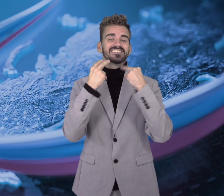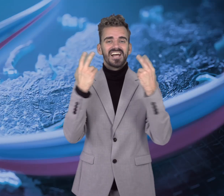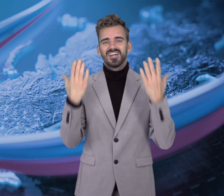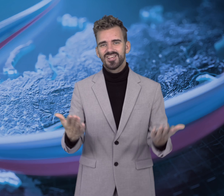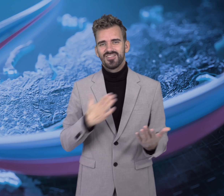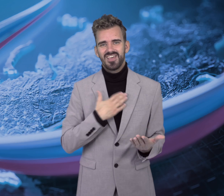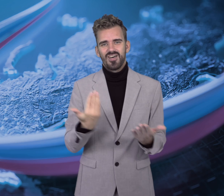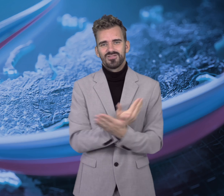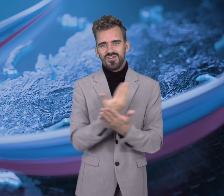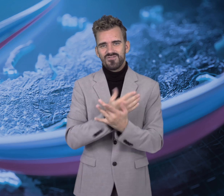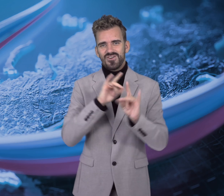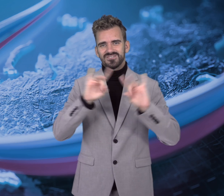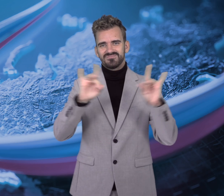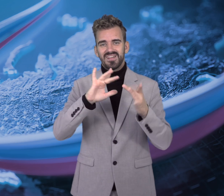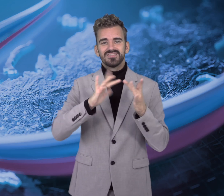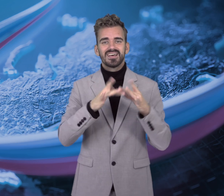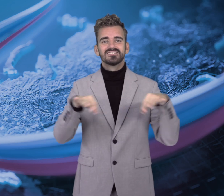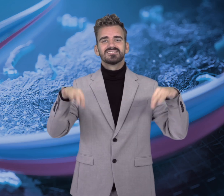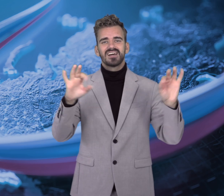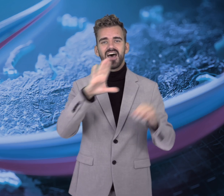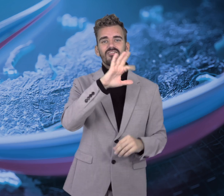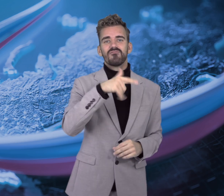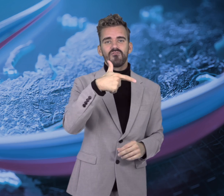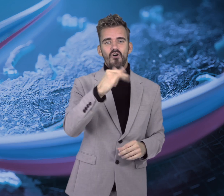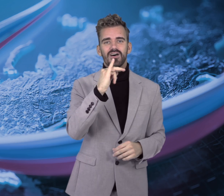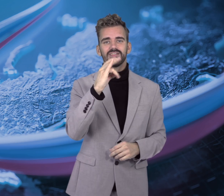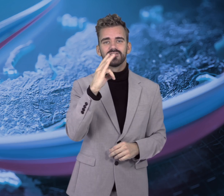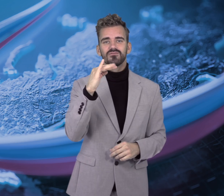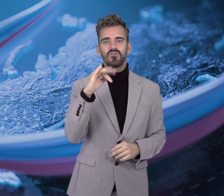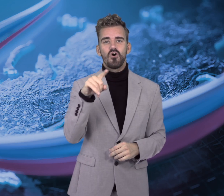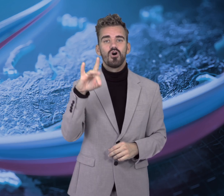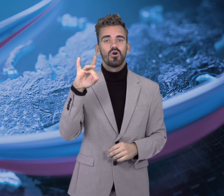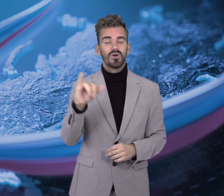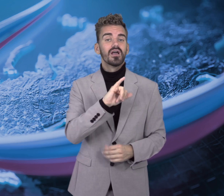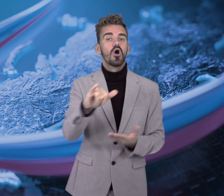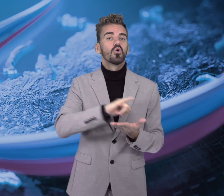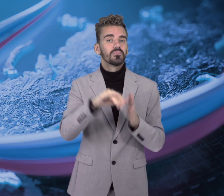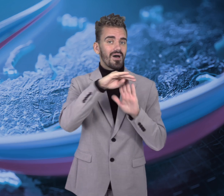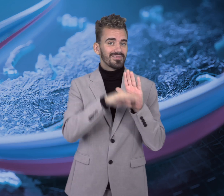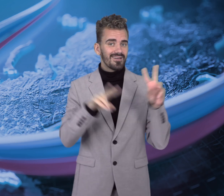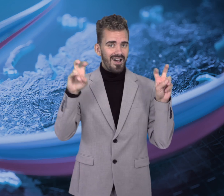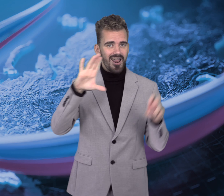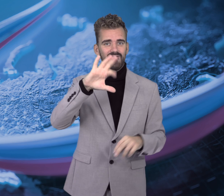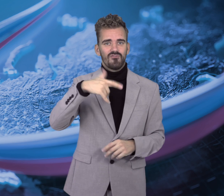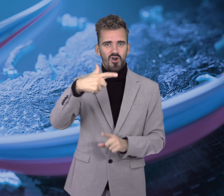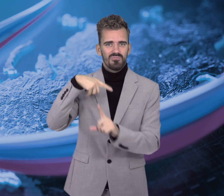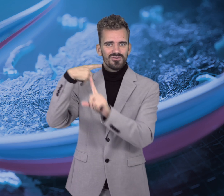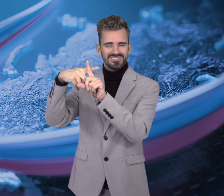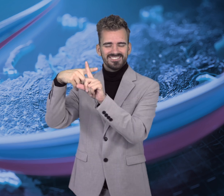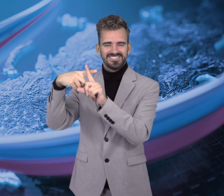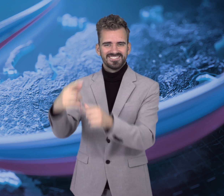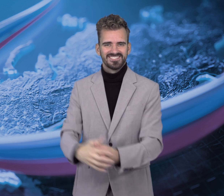Следите за нашими новостями на сайте VOGINFO.RU и на YouTube канале «ВОГ плюс».